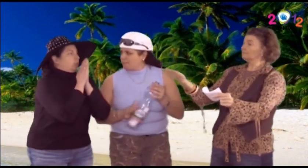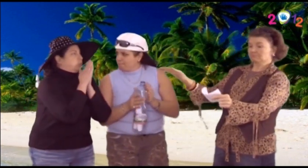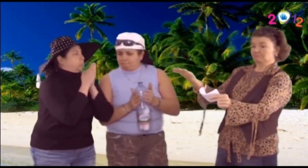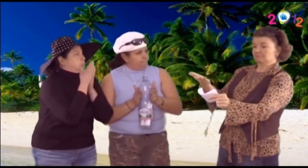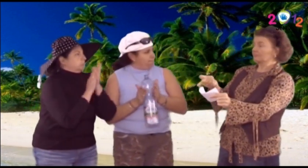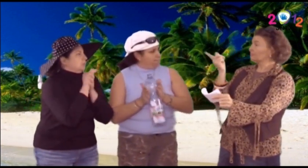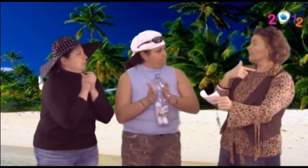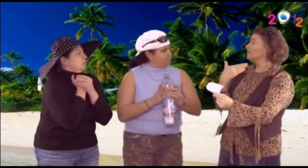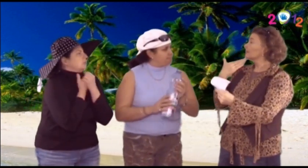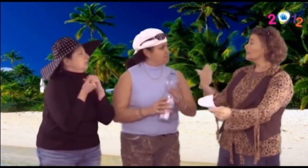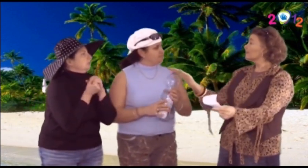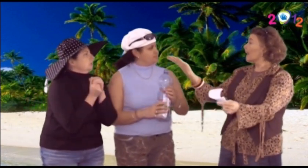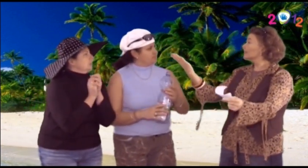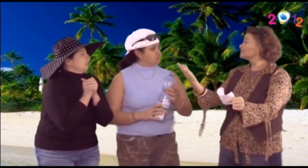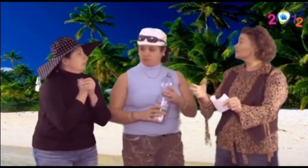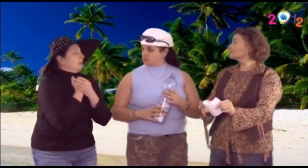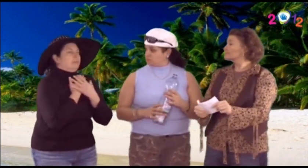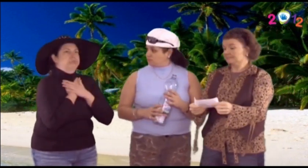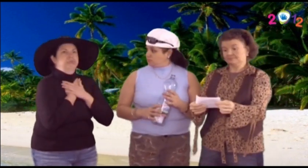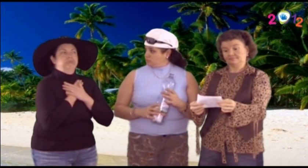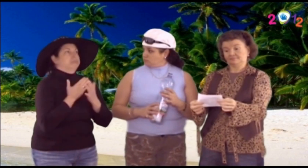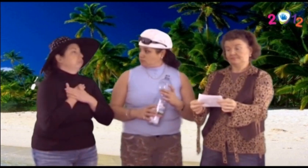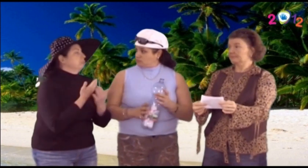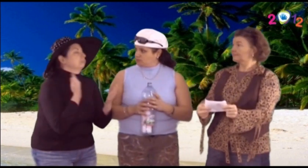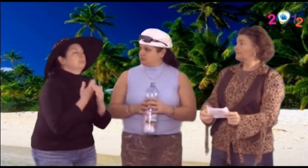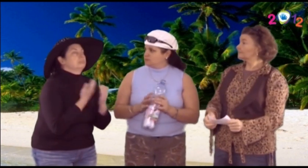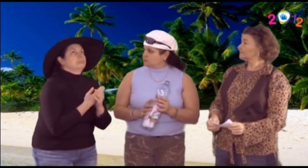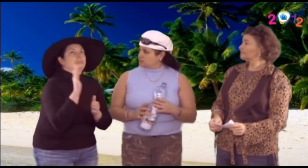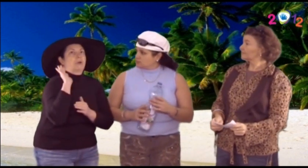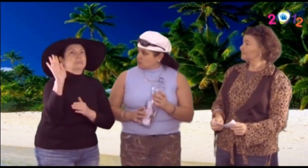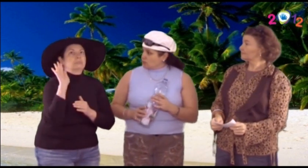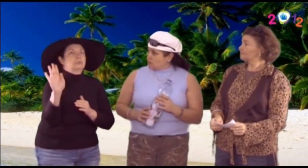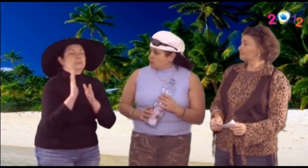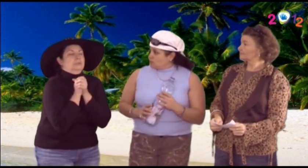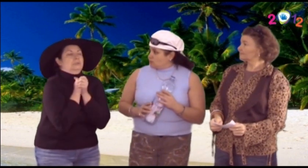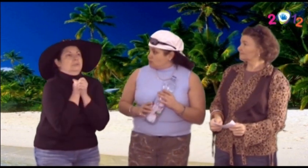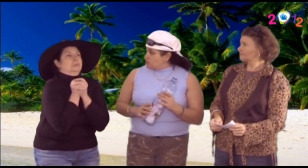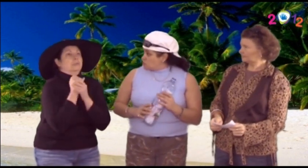Mit kívánsz? Szeretnék otthon lenni!